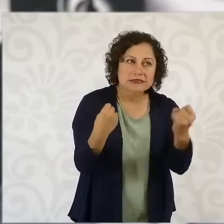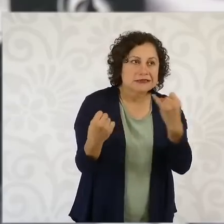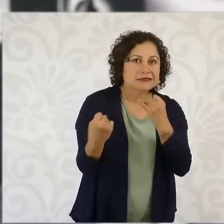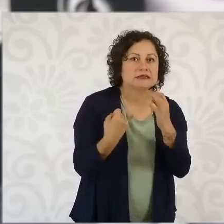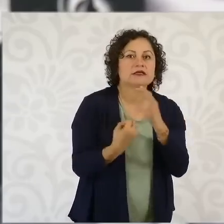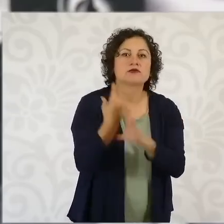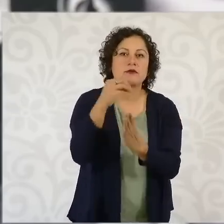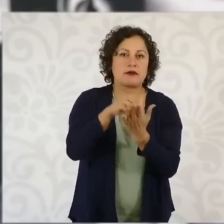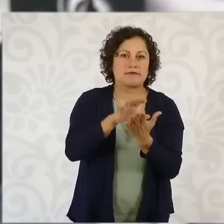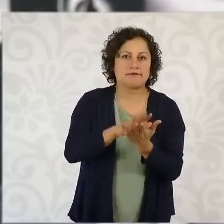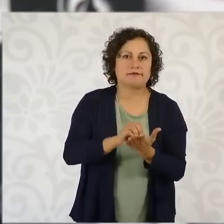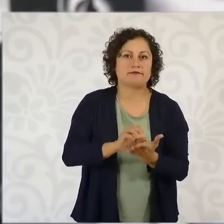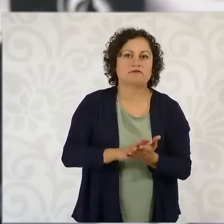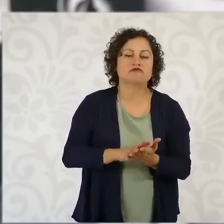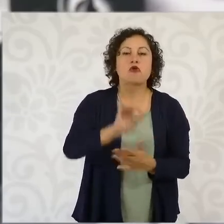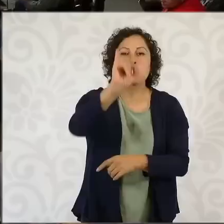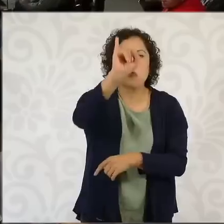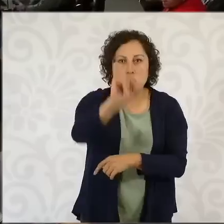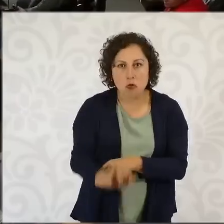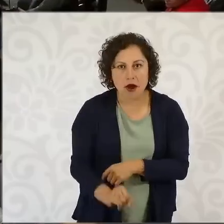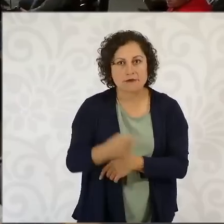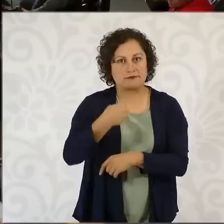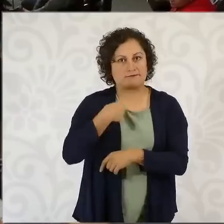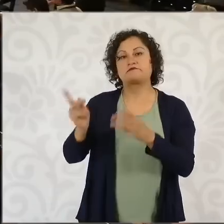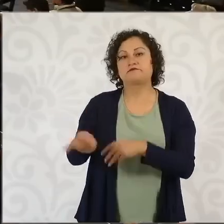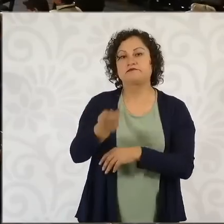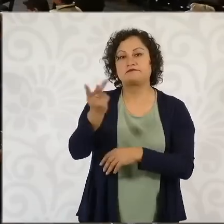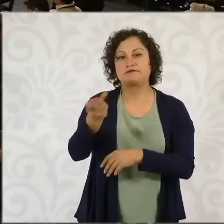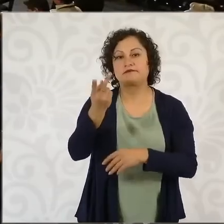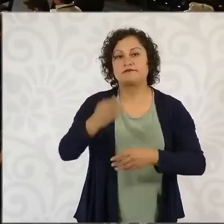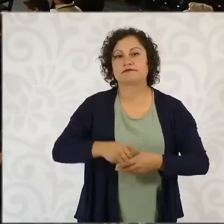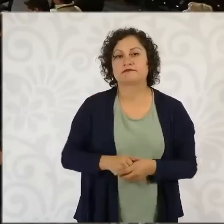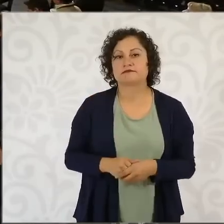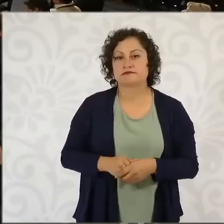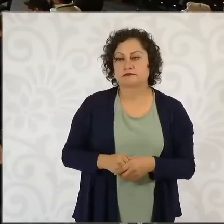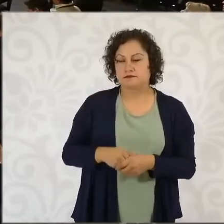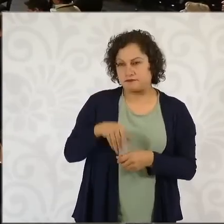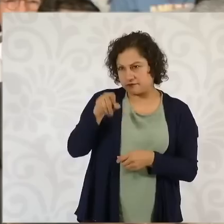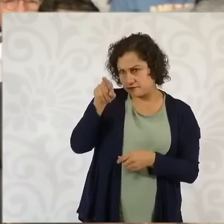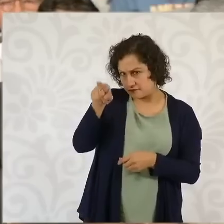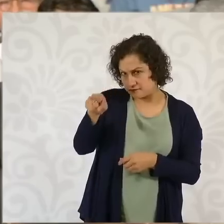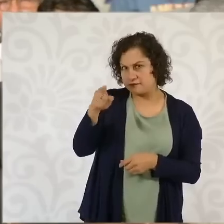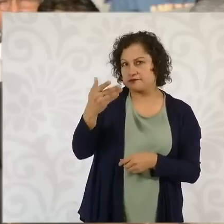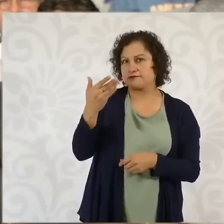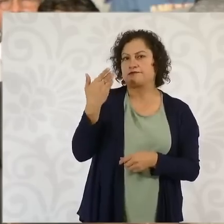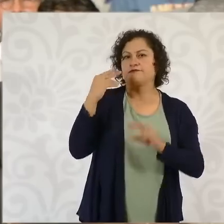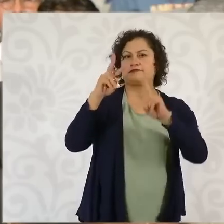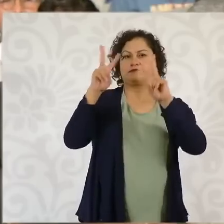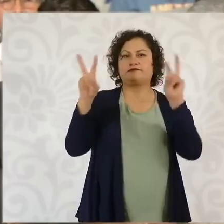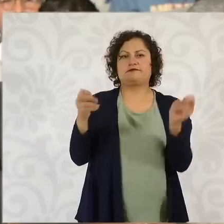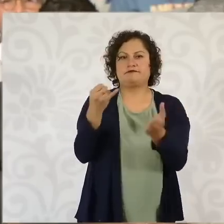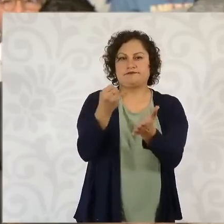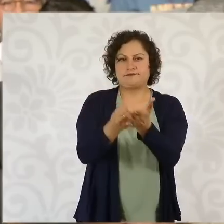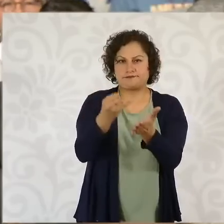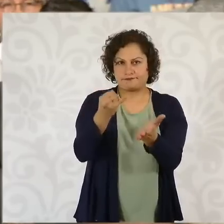jueves muchas gracias usted habló de en el tema de aranceles de fortalecer el mercado interno